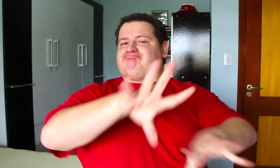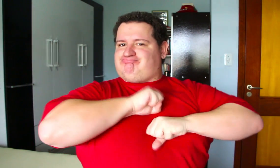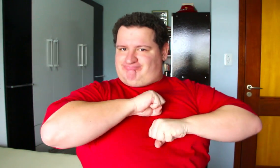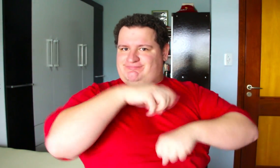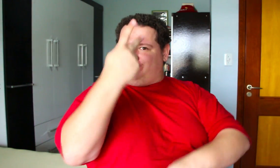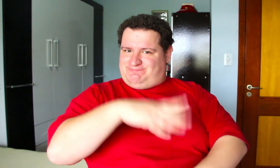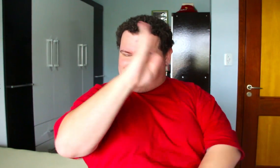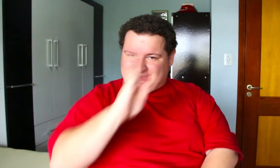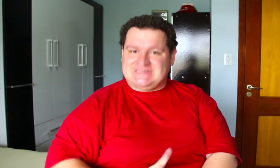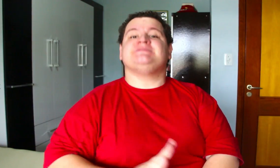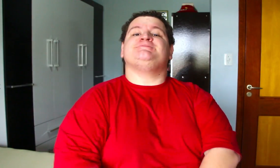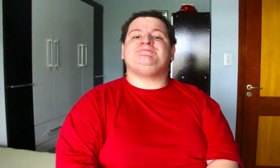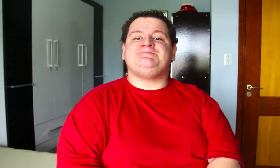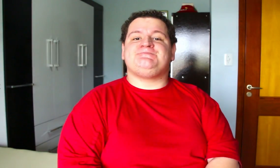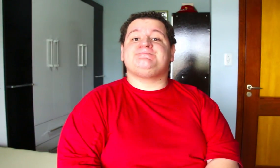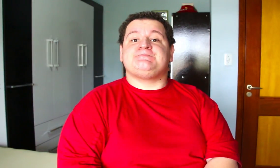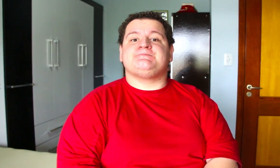Já foi naturalizada aqui.